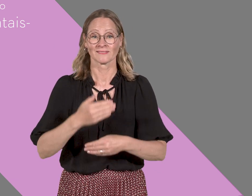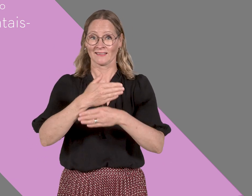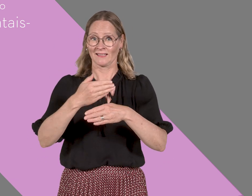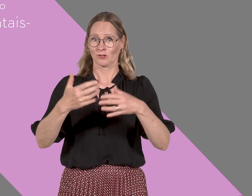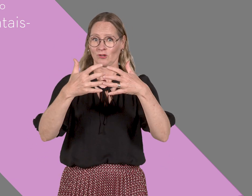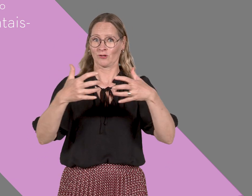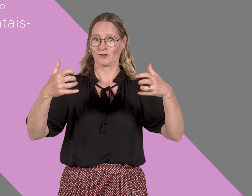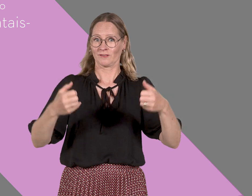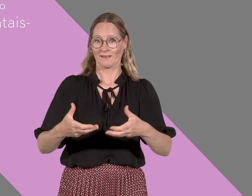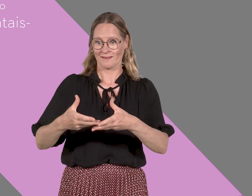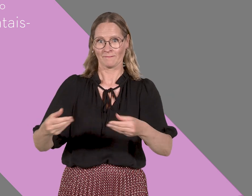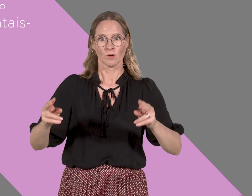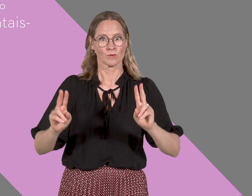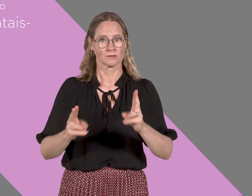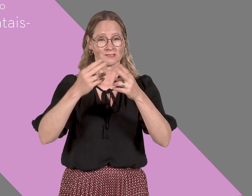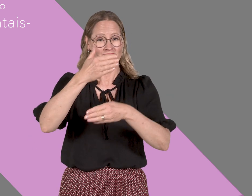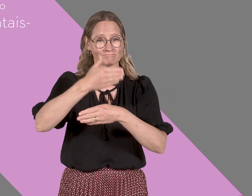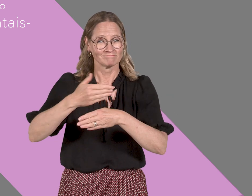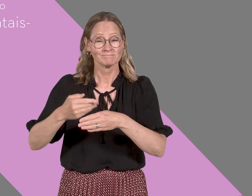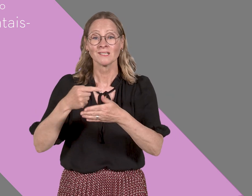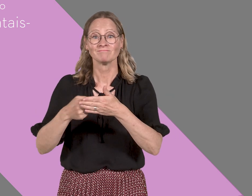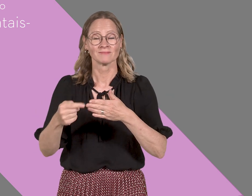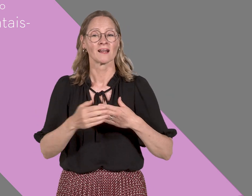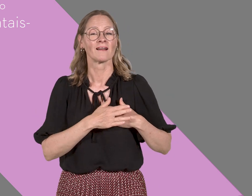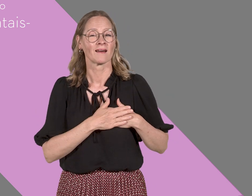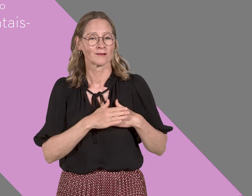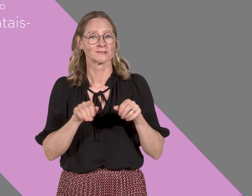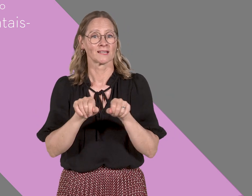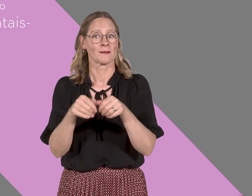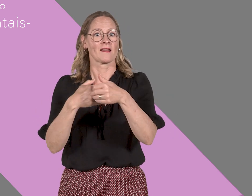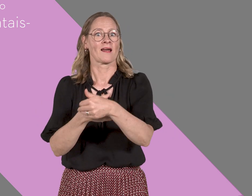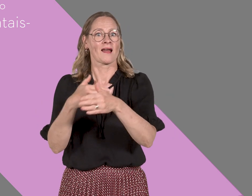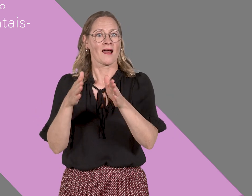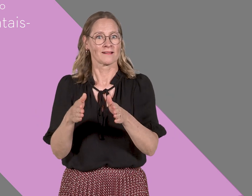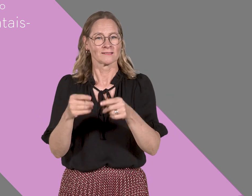Teatteri Totin kevään uutuusnäytelmä "Rakkaus kenkälaatikossa" -